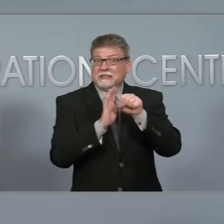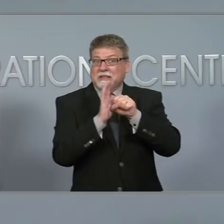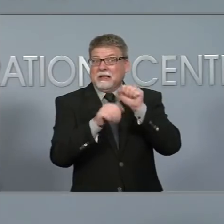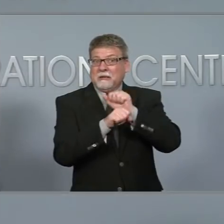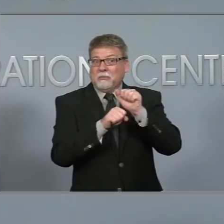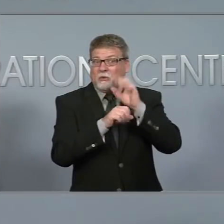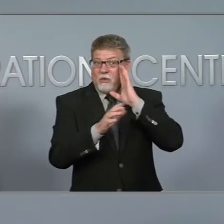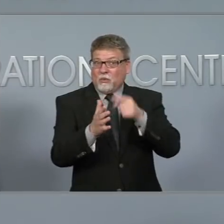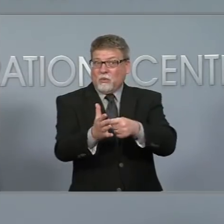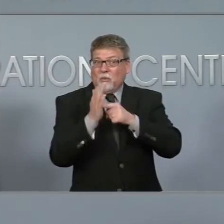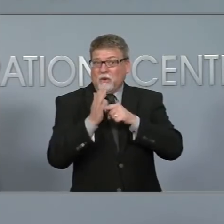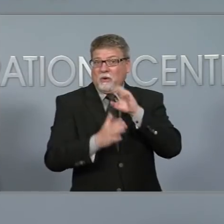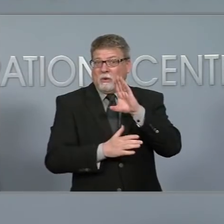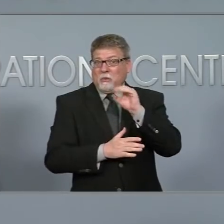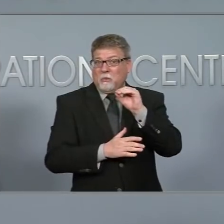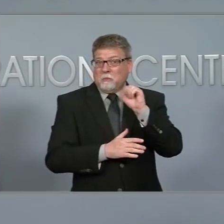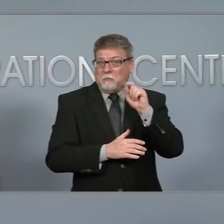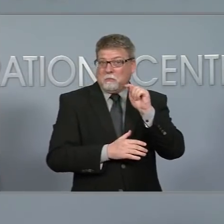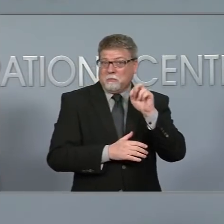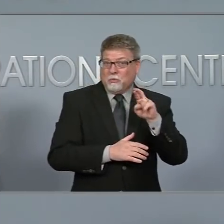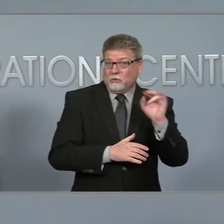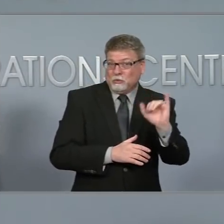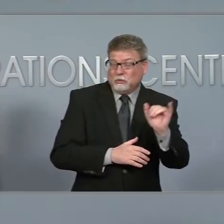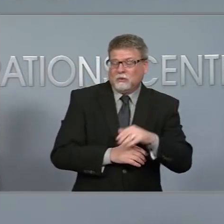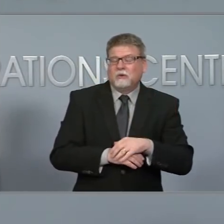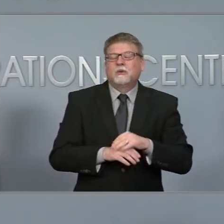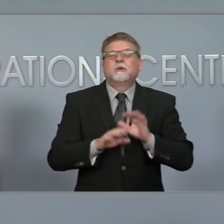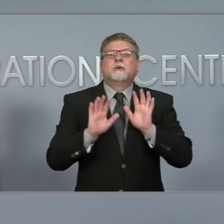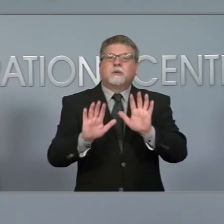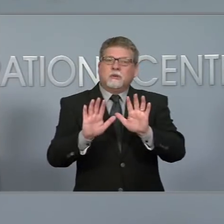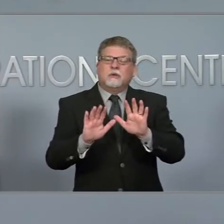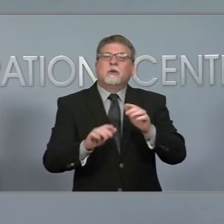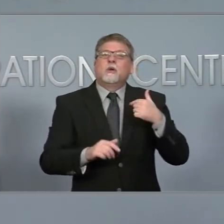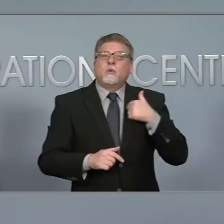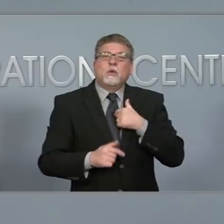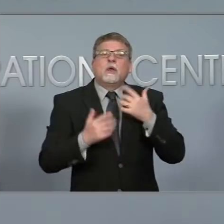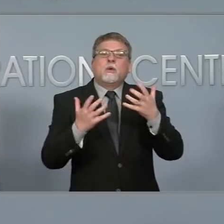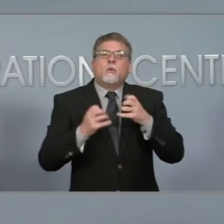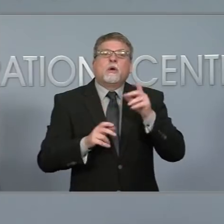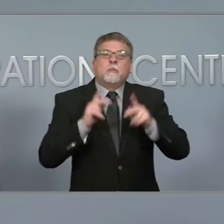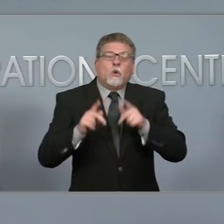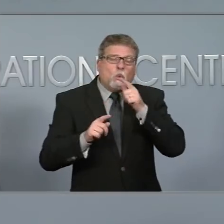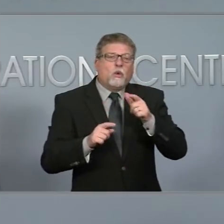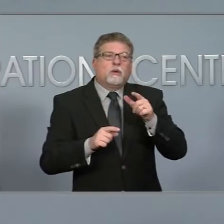Me preguntó. Si van a cambiar.